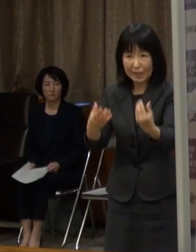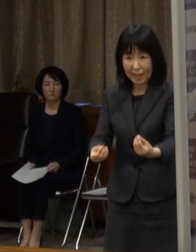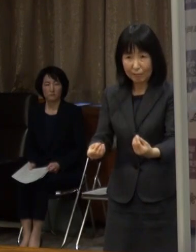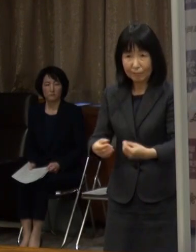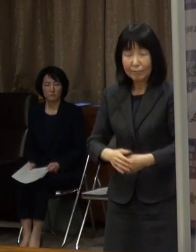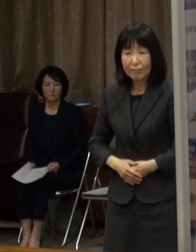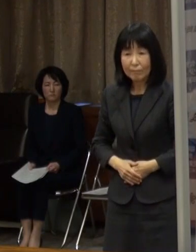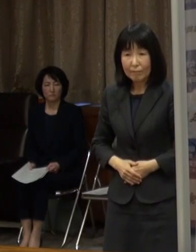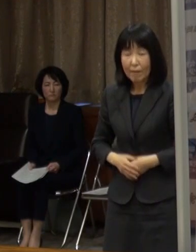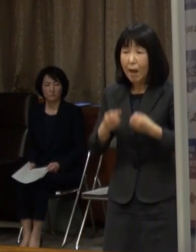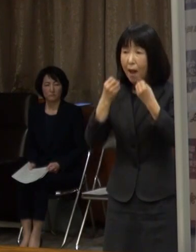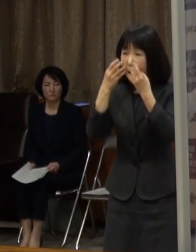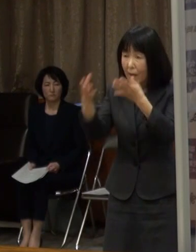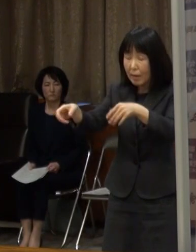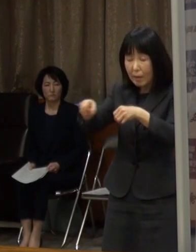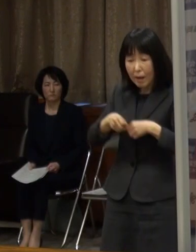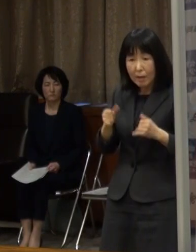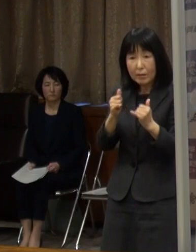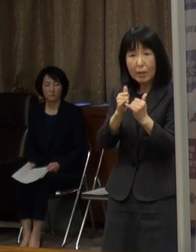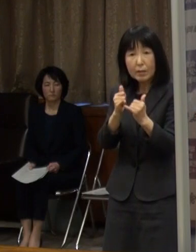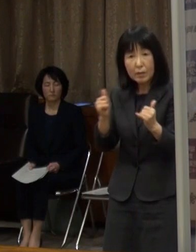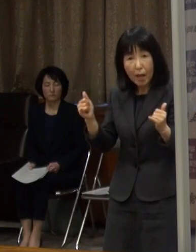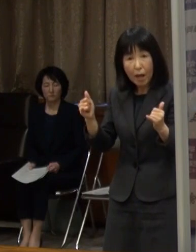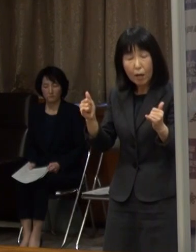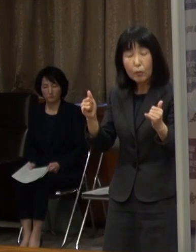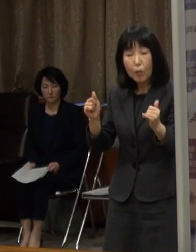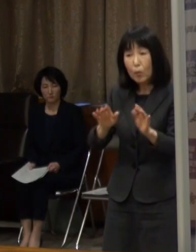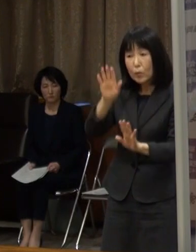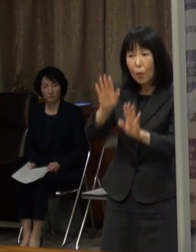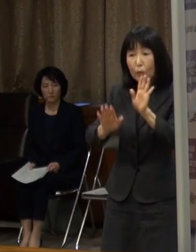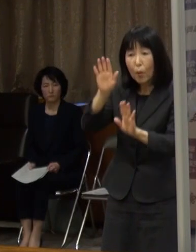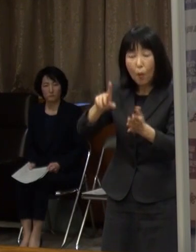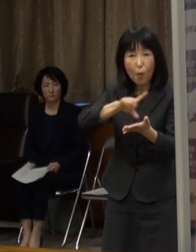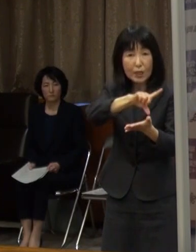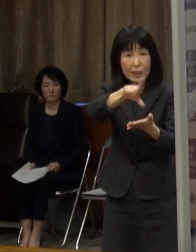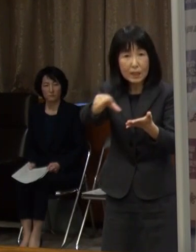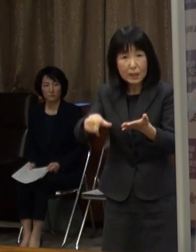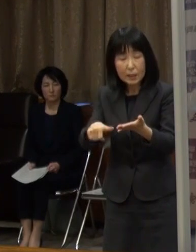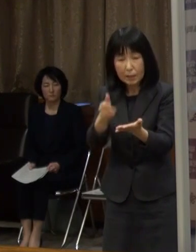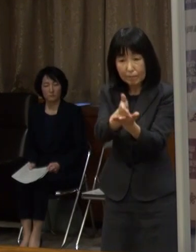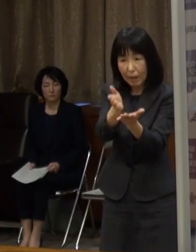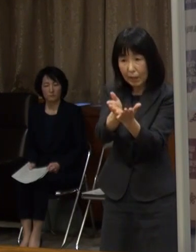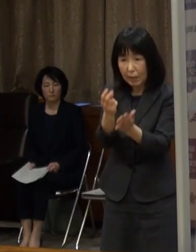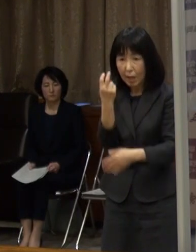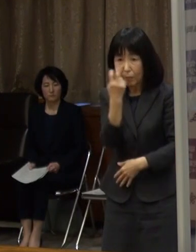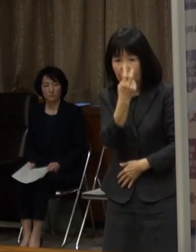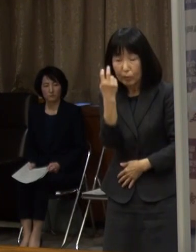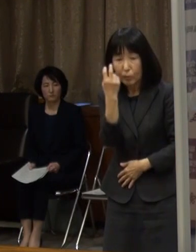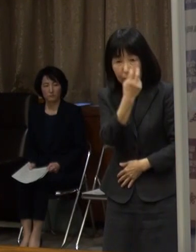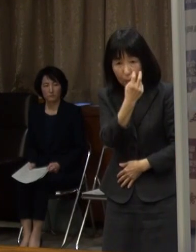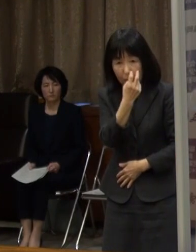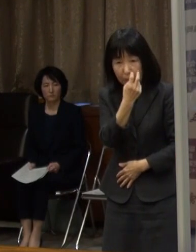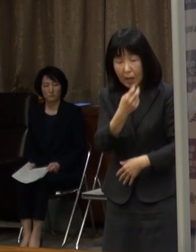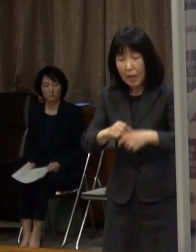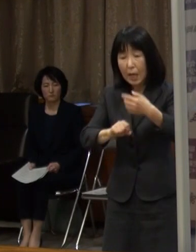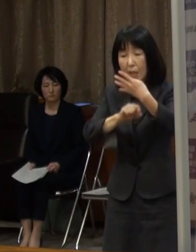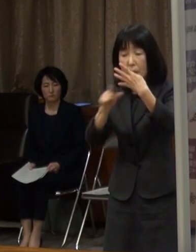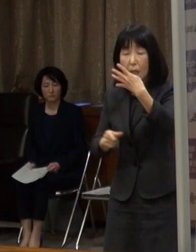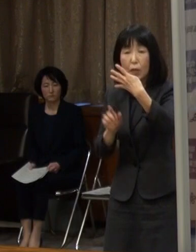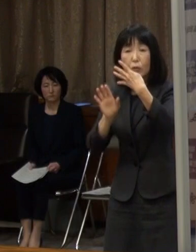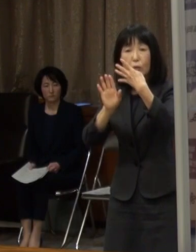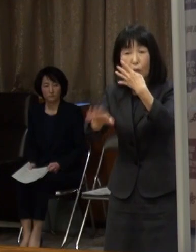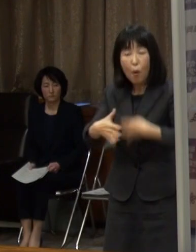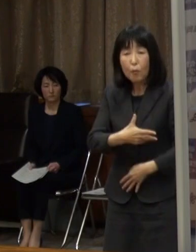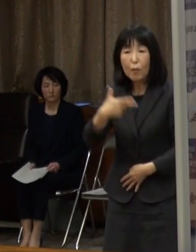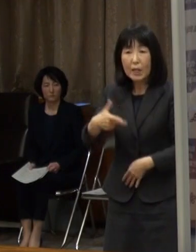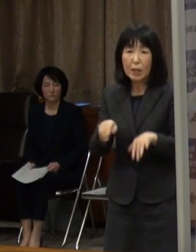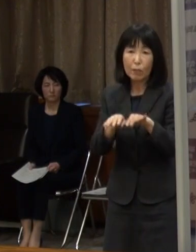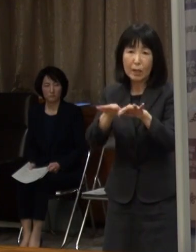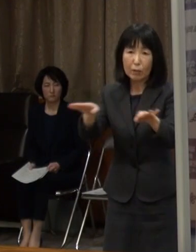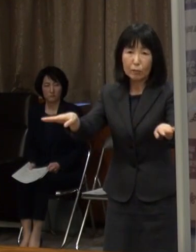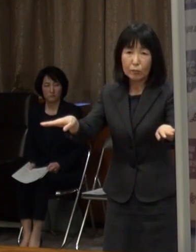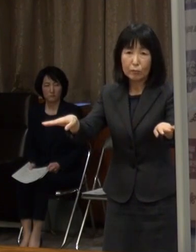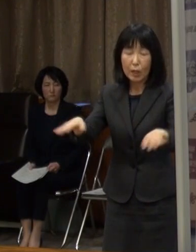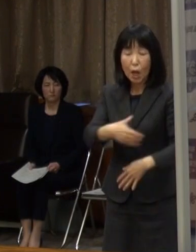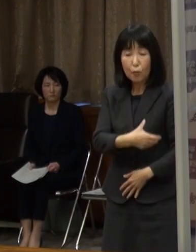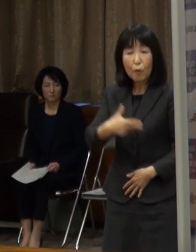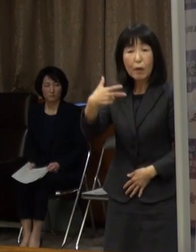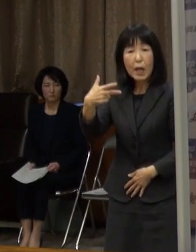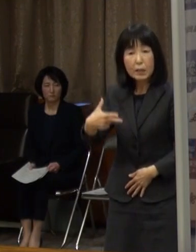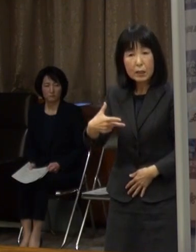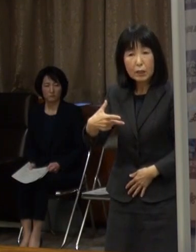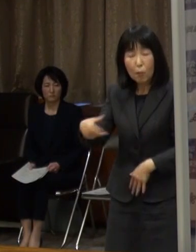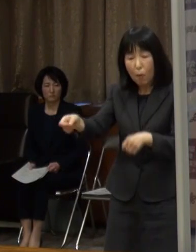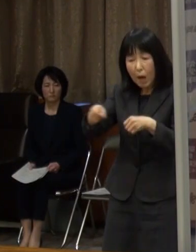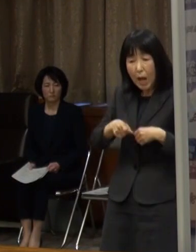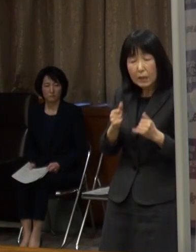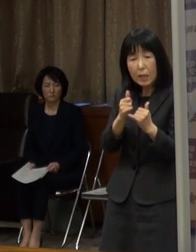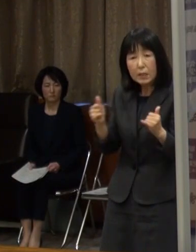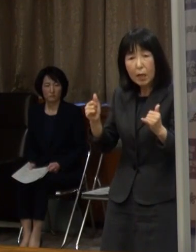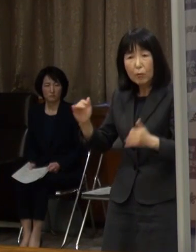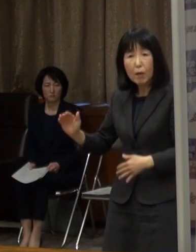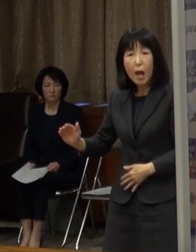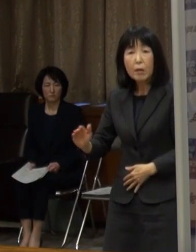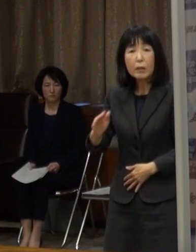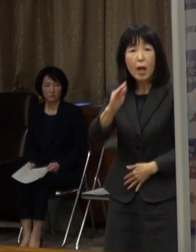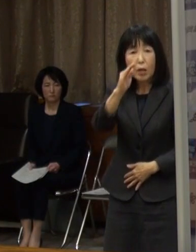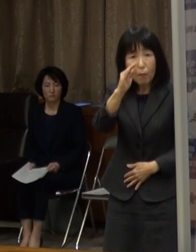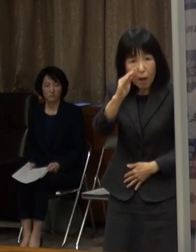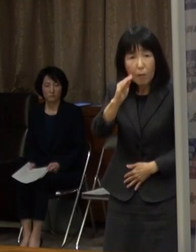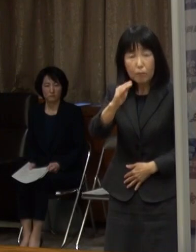新規の陽性者を地域別に見ると ４月以降 福岡市での増加が顕著で 福岡市における感染拡大は 県下全域に及ぼす影響が大きく